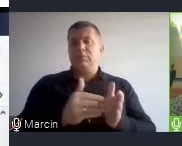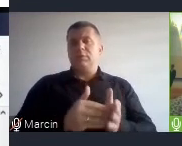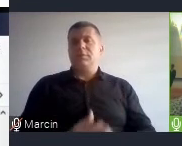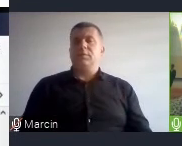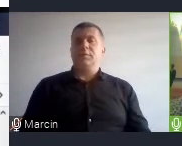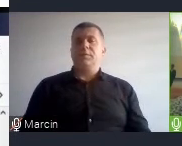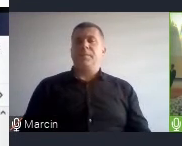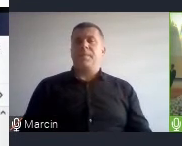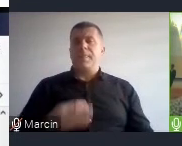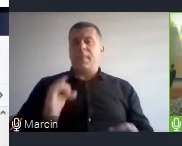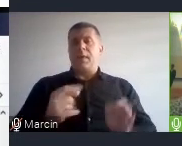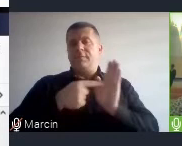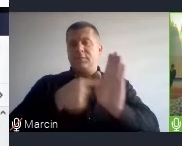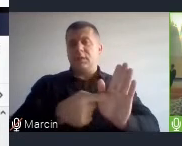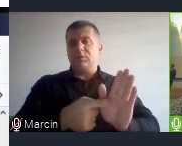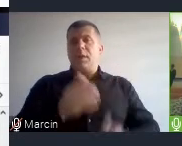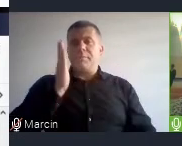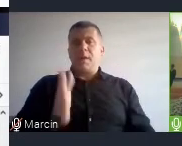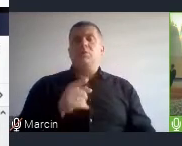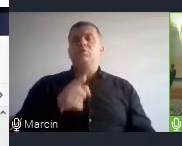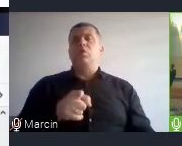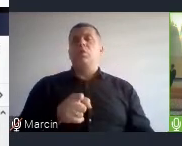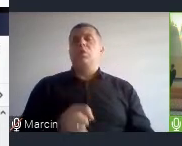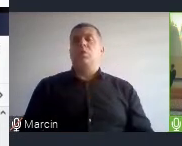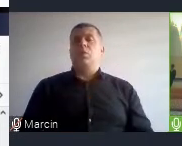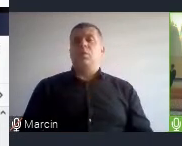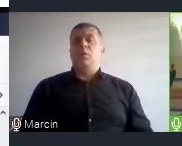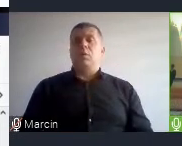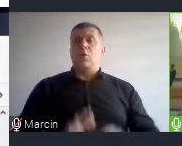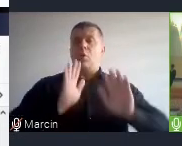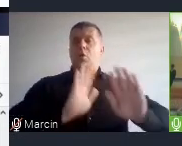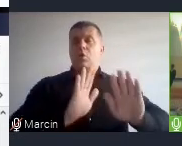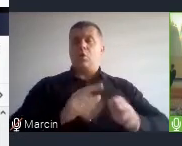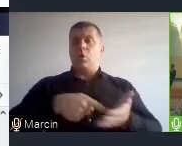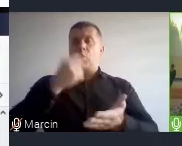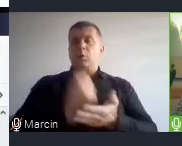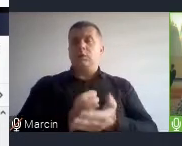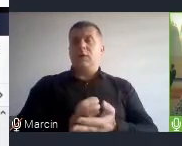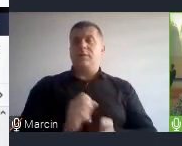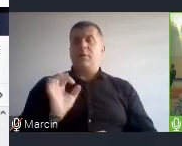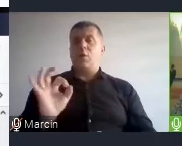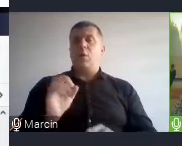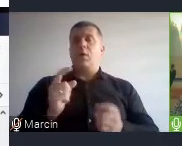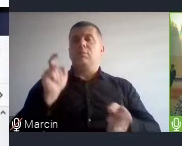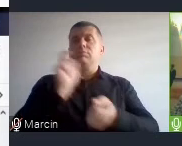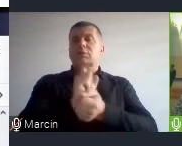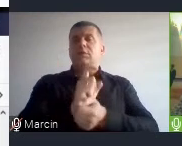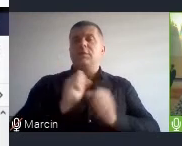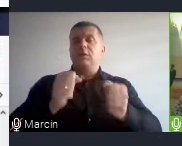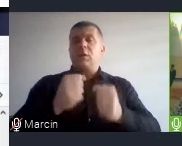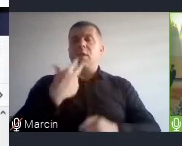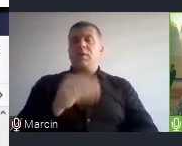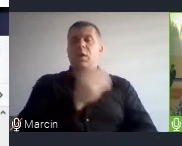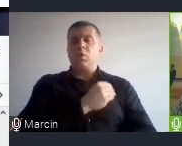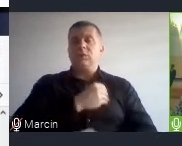i tutaj wskazuje, że będzie to chronić ustawa o przeciwdziałaniu nieuczciwej konkurencji.